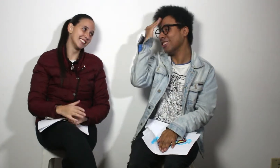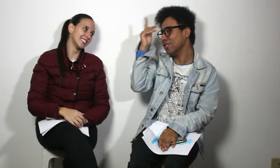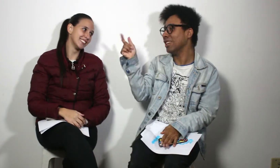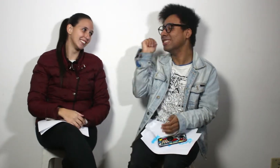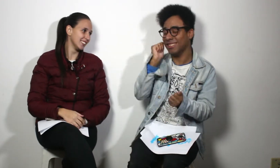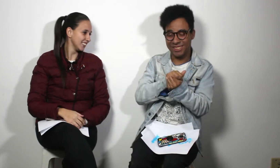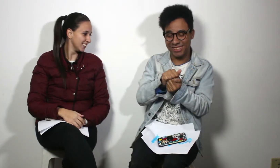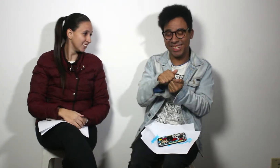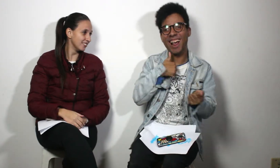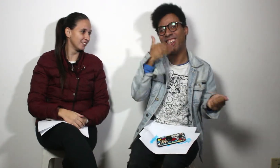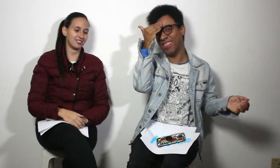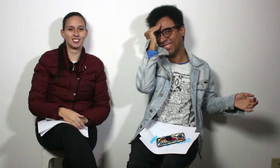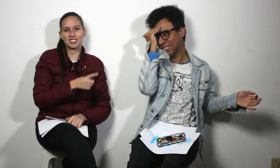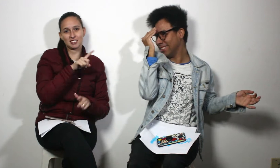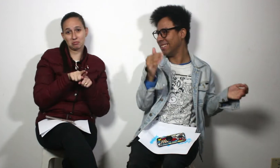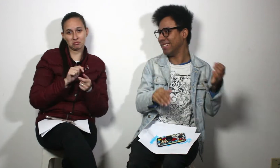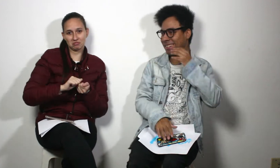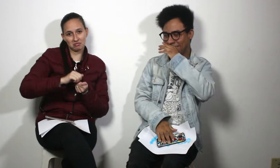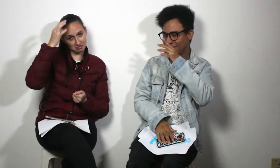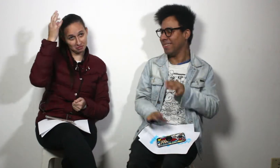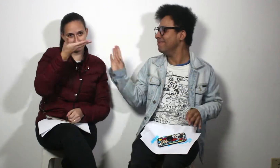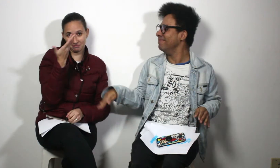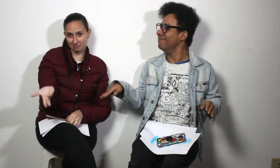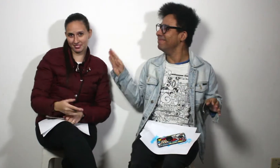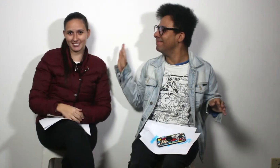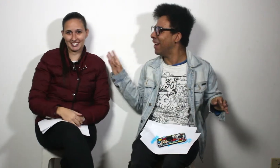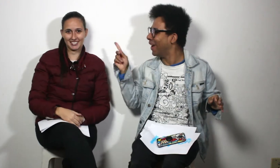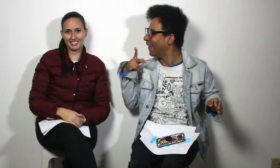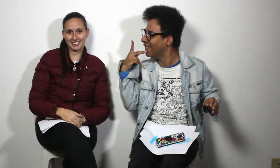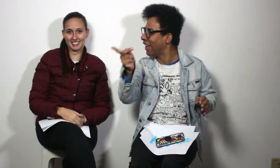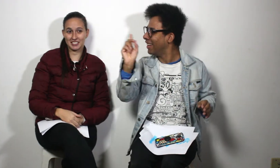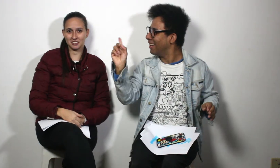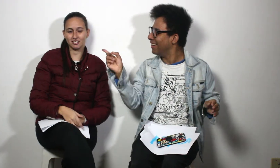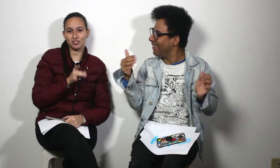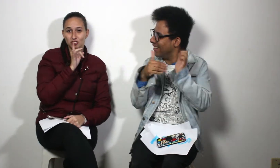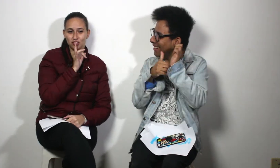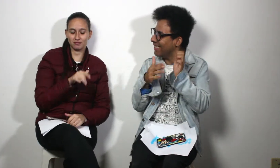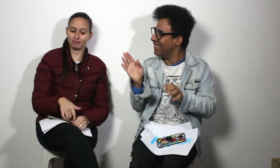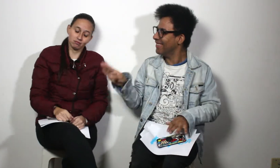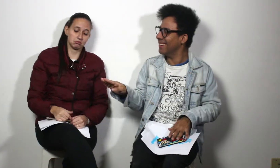Entendi! Lavar ! Também ele , dele cabelo lavar! Não fala! É segredo!